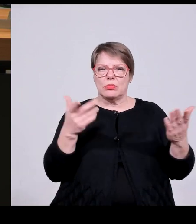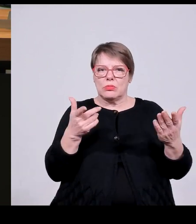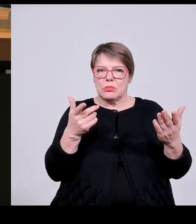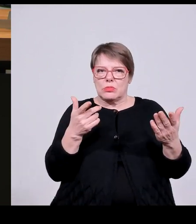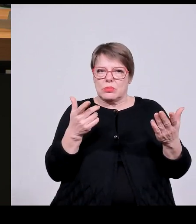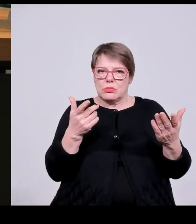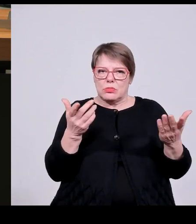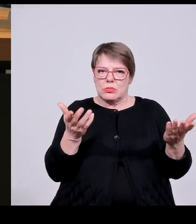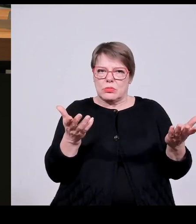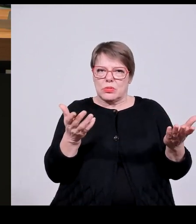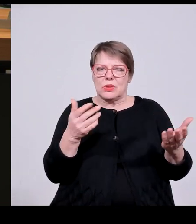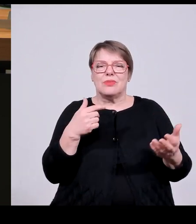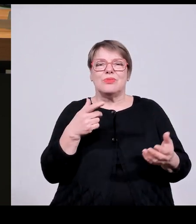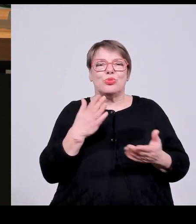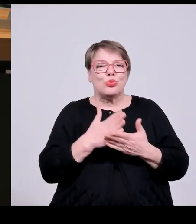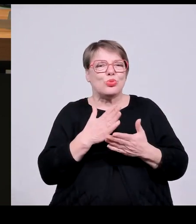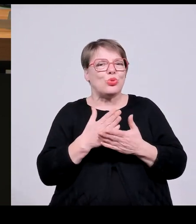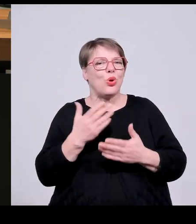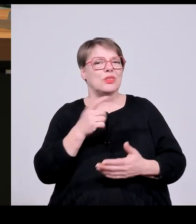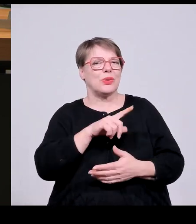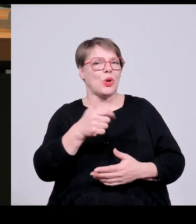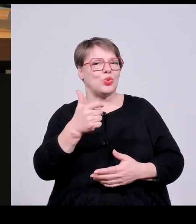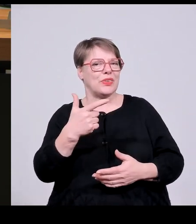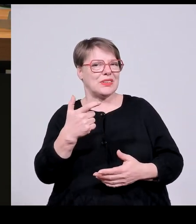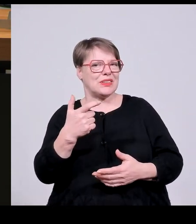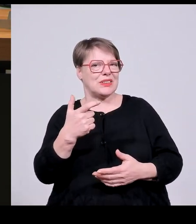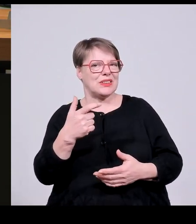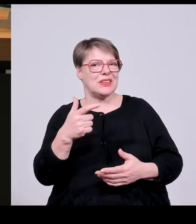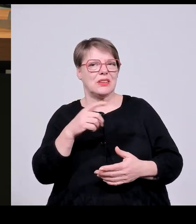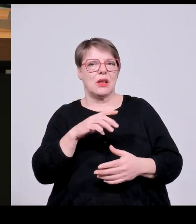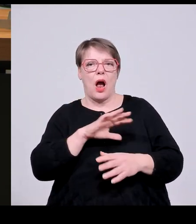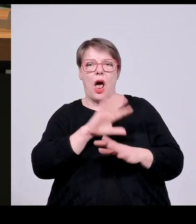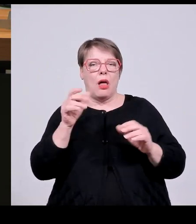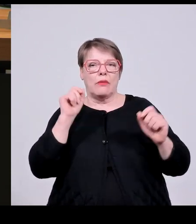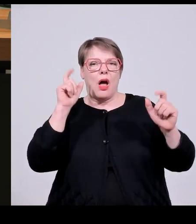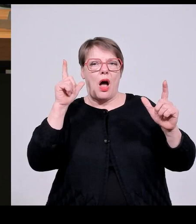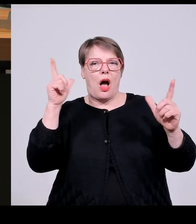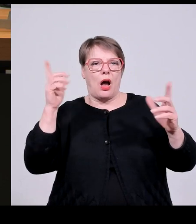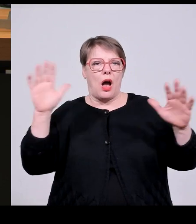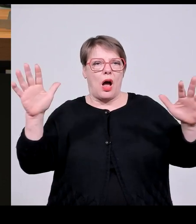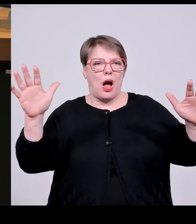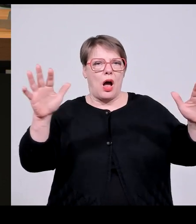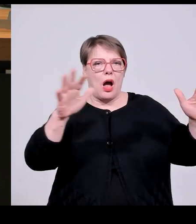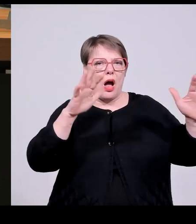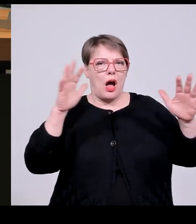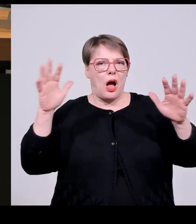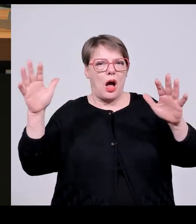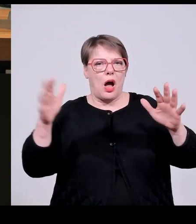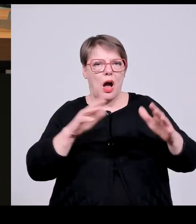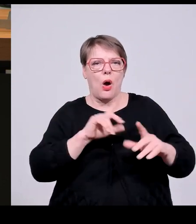Das Problem, meine Damen und Herren, ist, dass die Medien ihre Aufgabe in dieser Stadt einfach nicht erfüllen, nämlich die Bürger